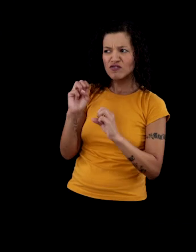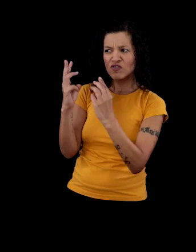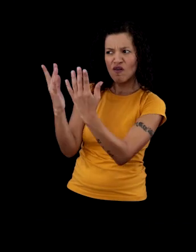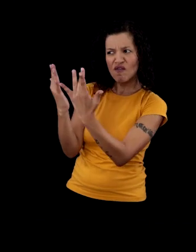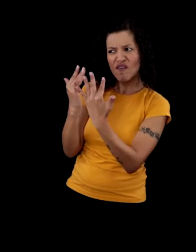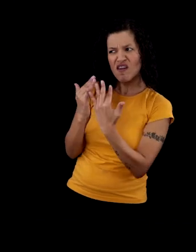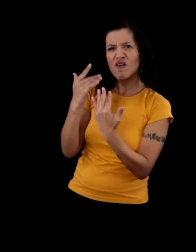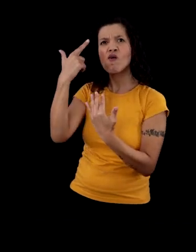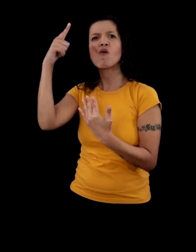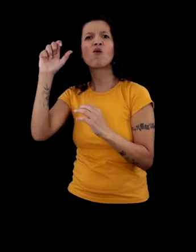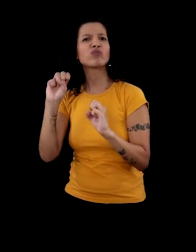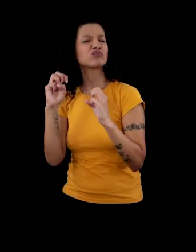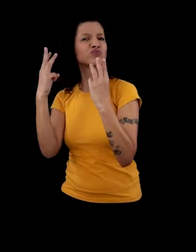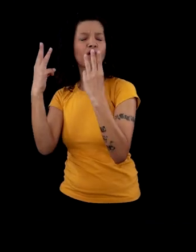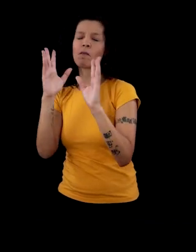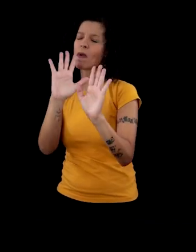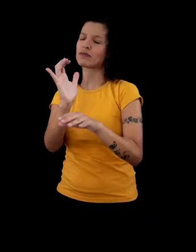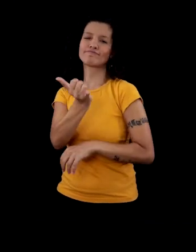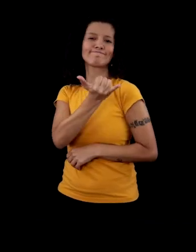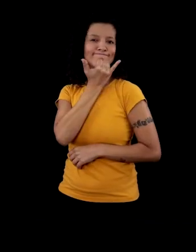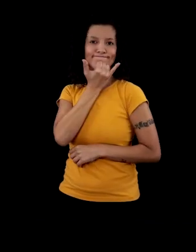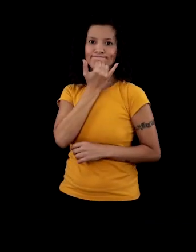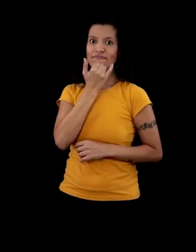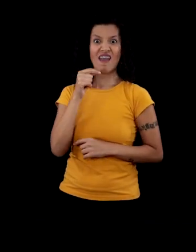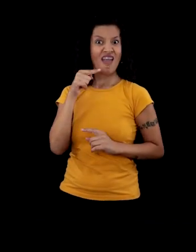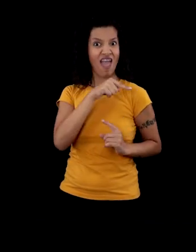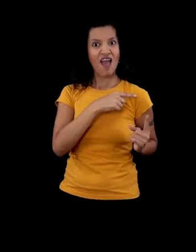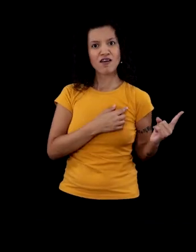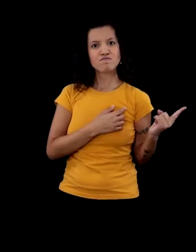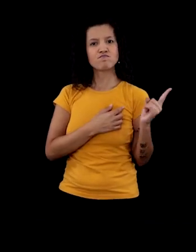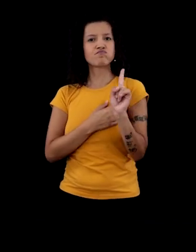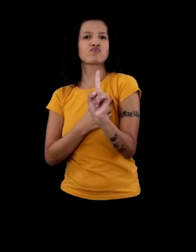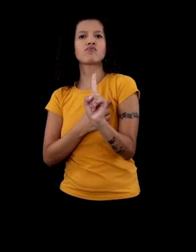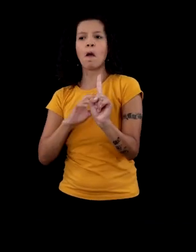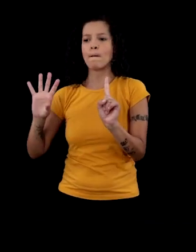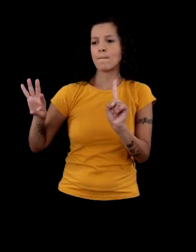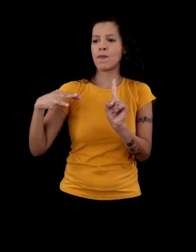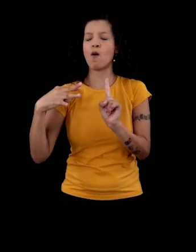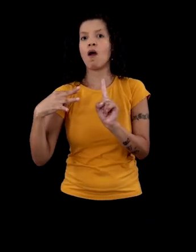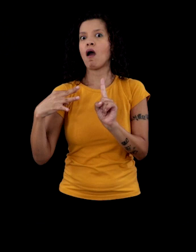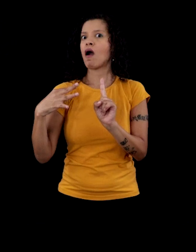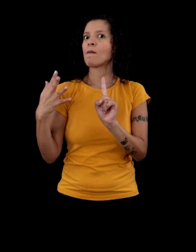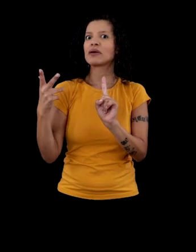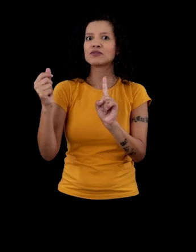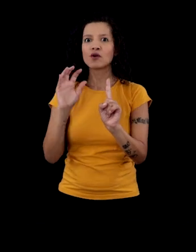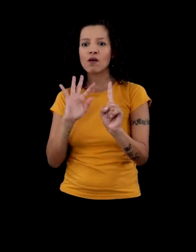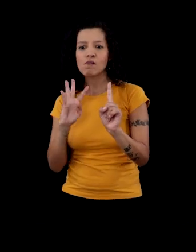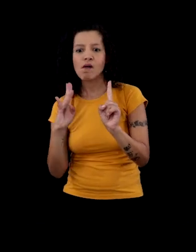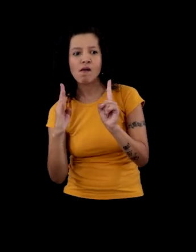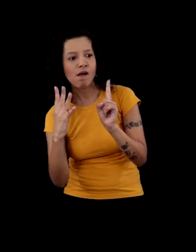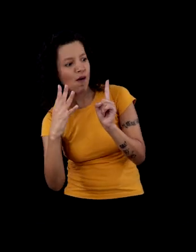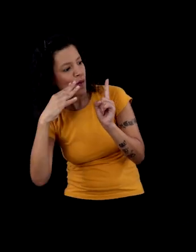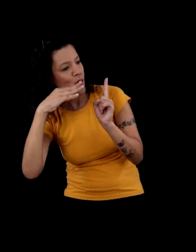Está rolando outro show”. Mas na hora que ela sobe no palco é absurdo, todo mundo rodeia ela.